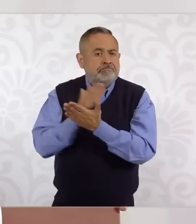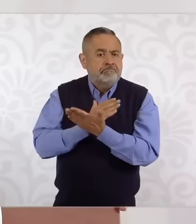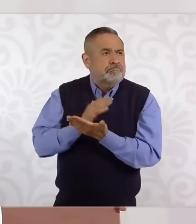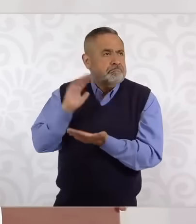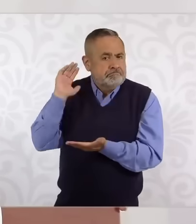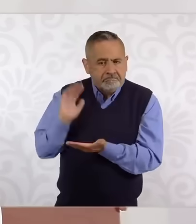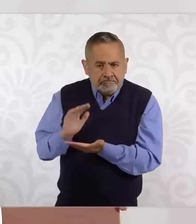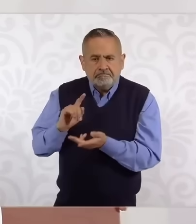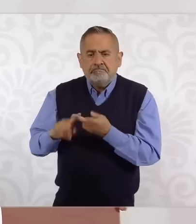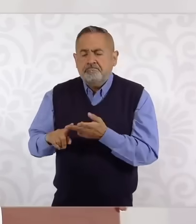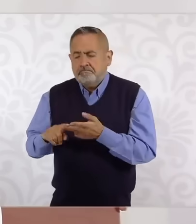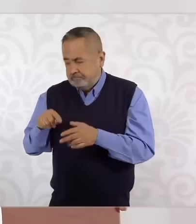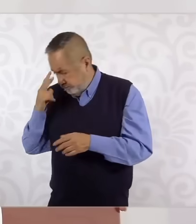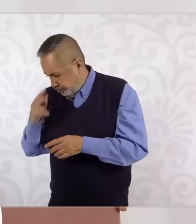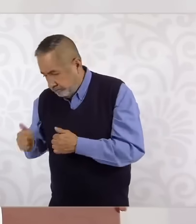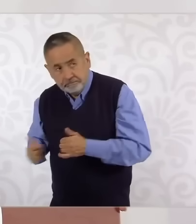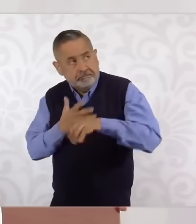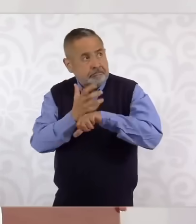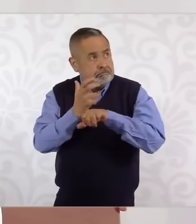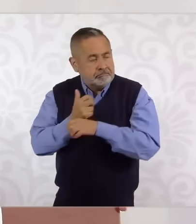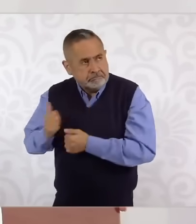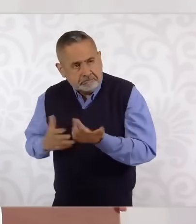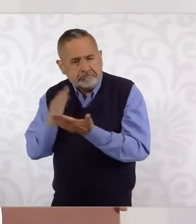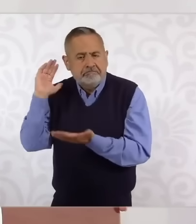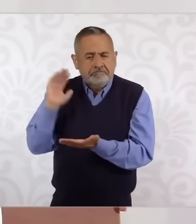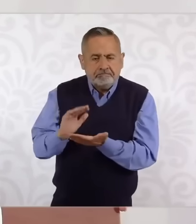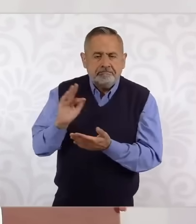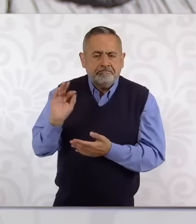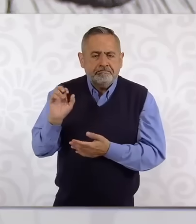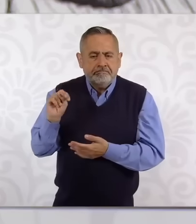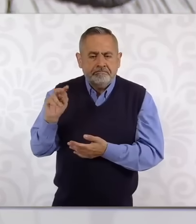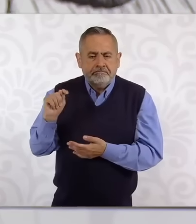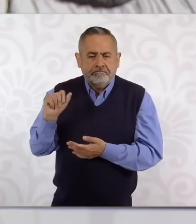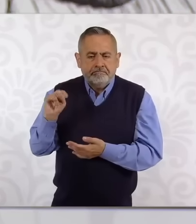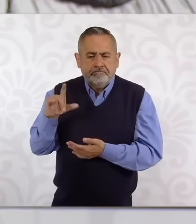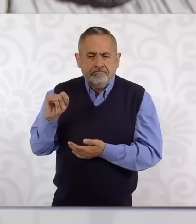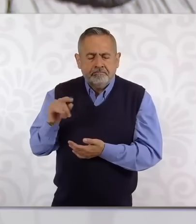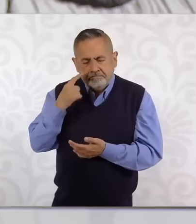de México a Estados Unidos, que se ven claramente pues en los datos que presentamos. Presidenta,